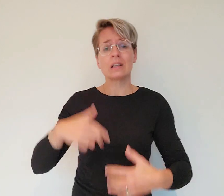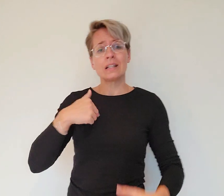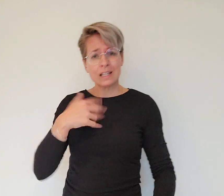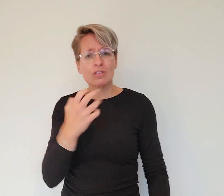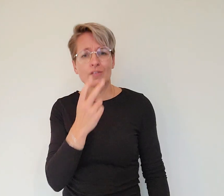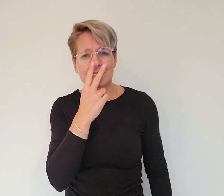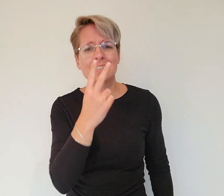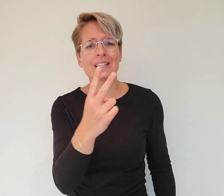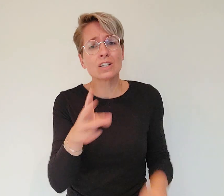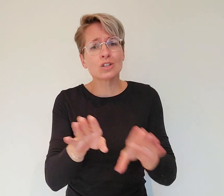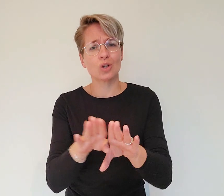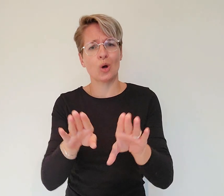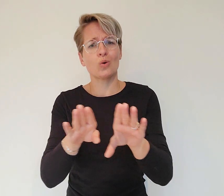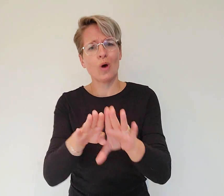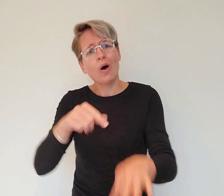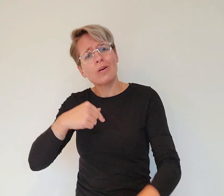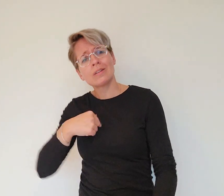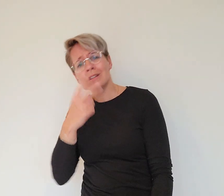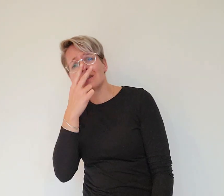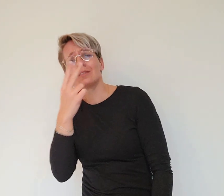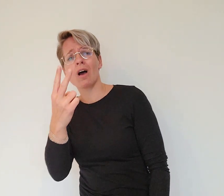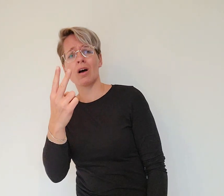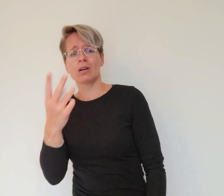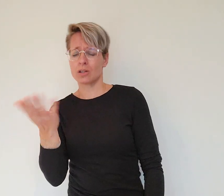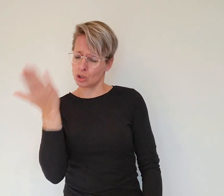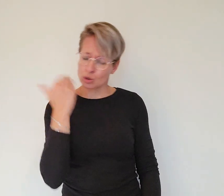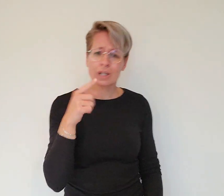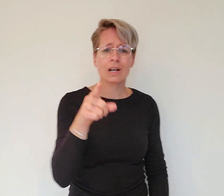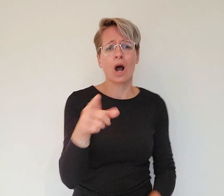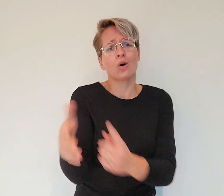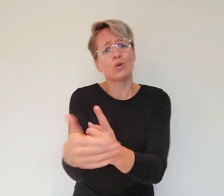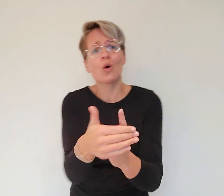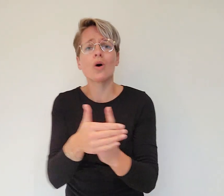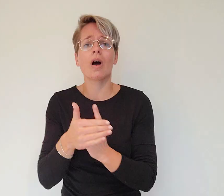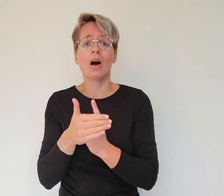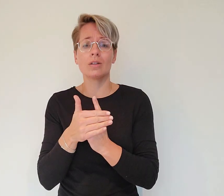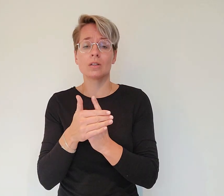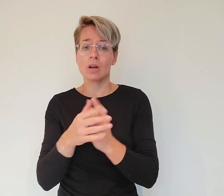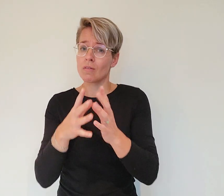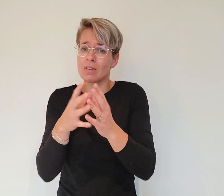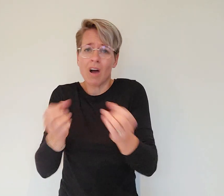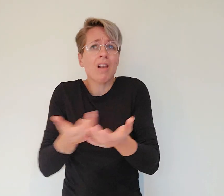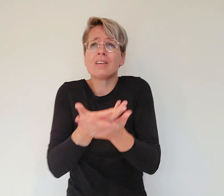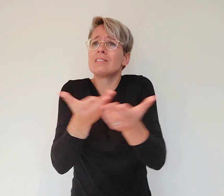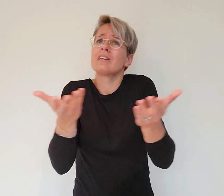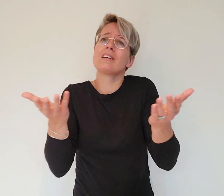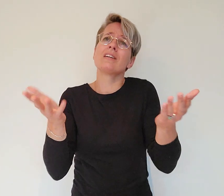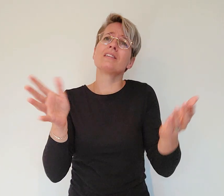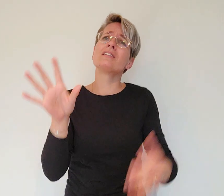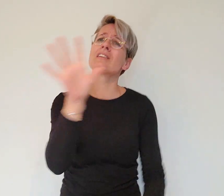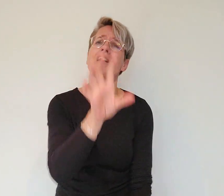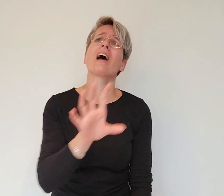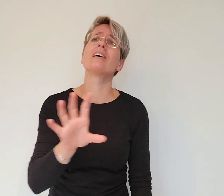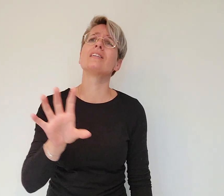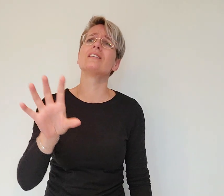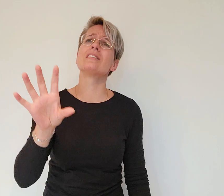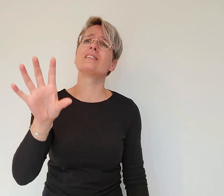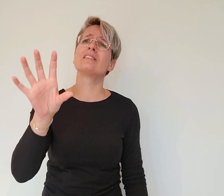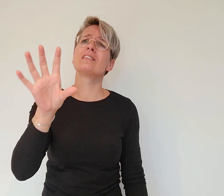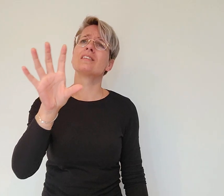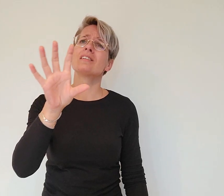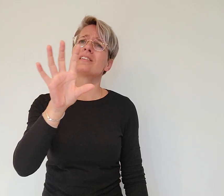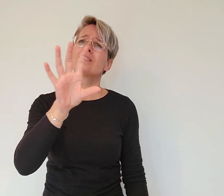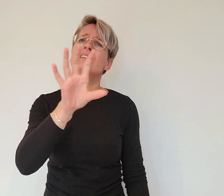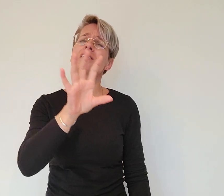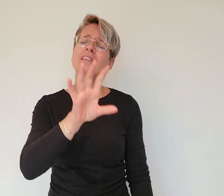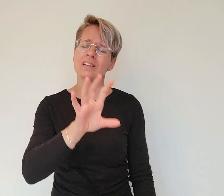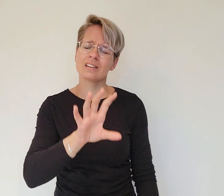Ik wil weer zien zoals ik zag, toen ik jou nog had Want alles is grijs